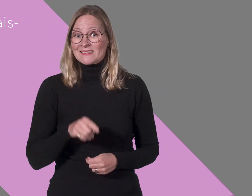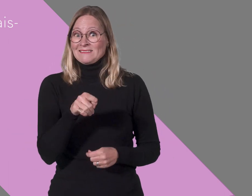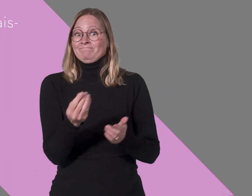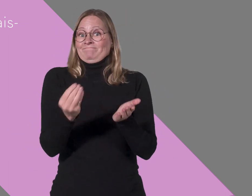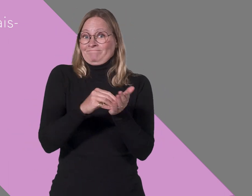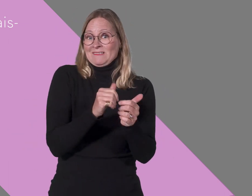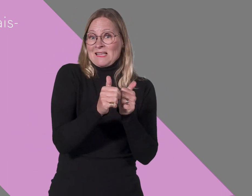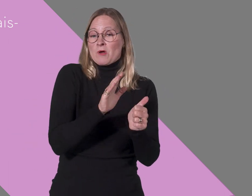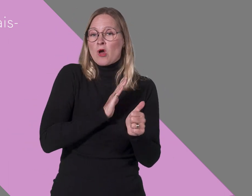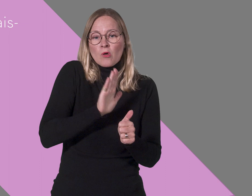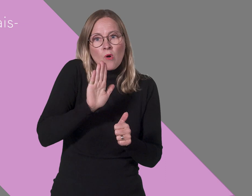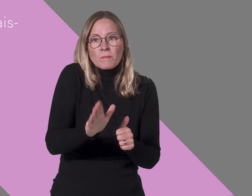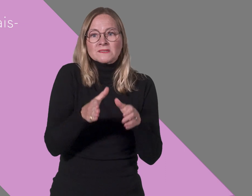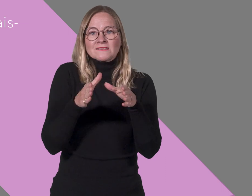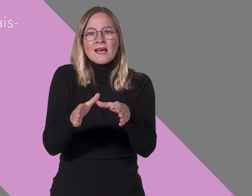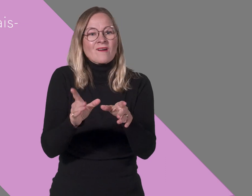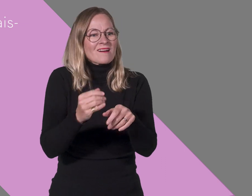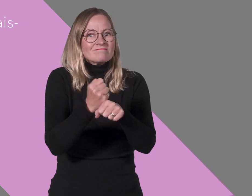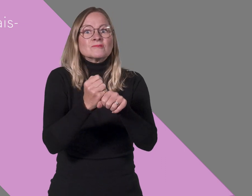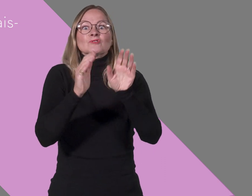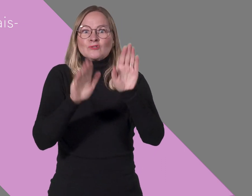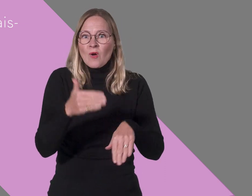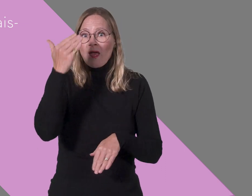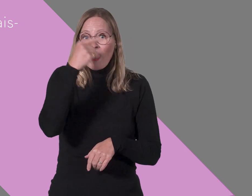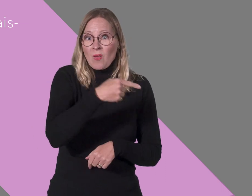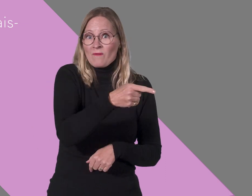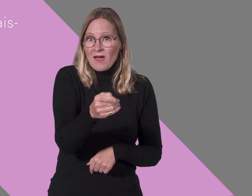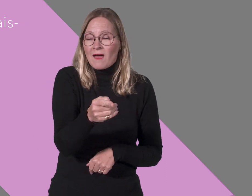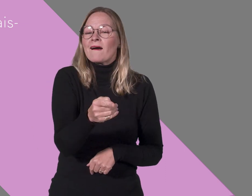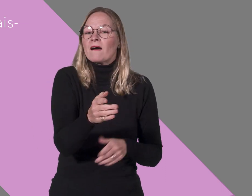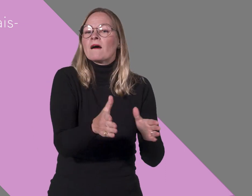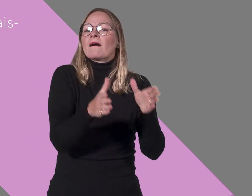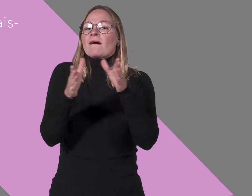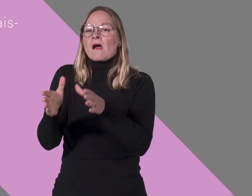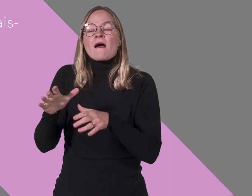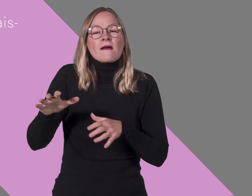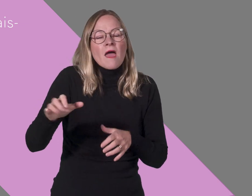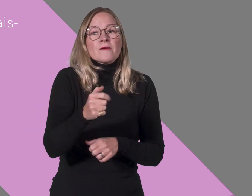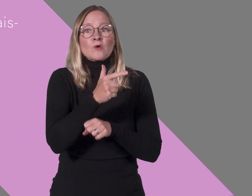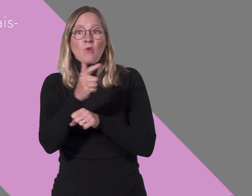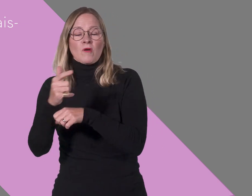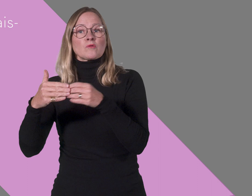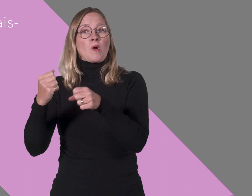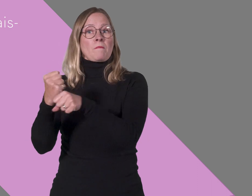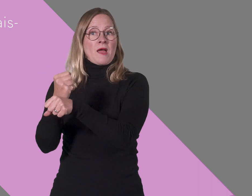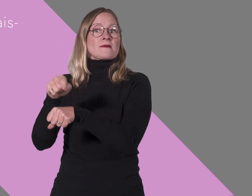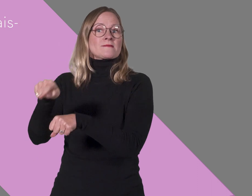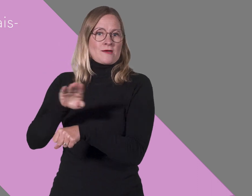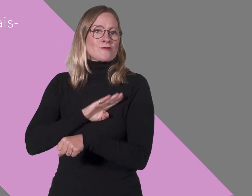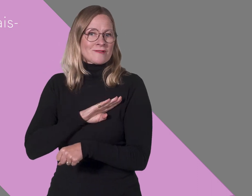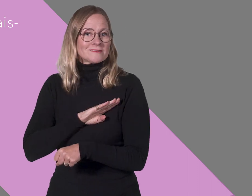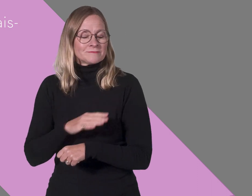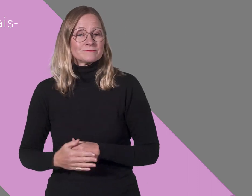Lisäksi kilpailussa on oma sarja Kaikki kuvaa -työpajassa tehdyille elokuville.